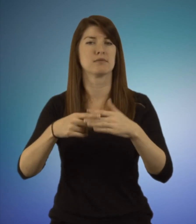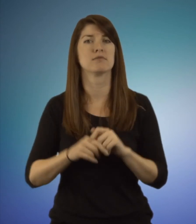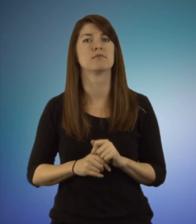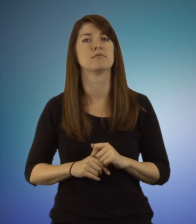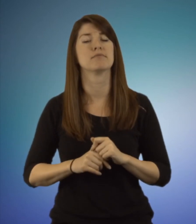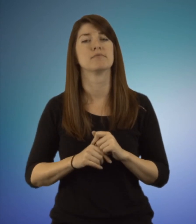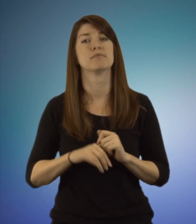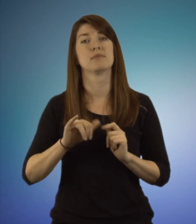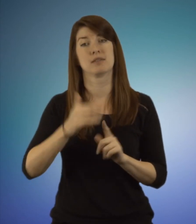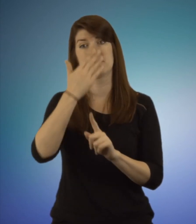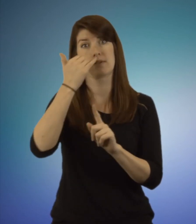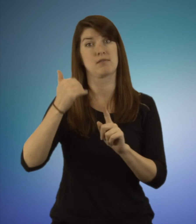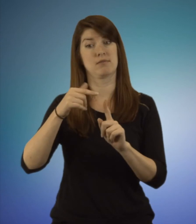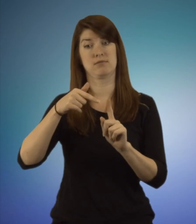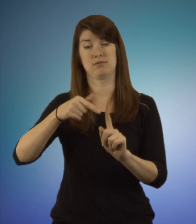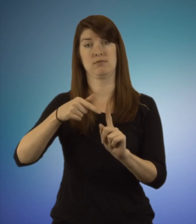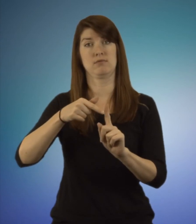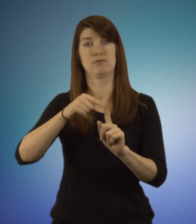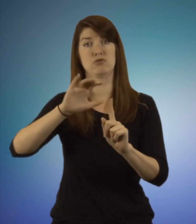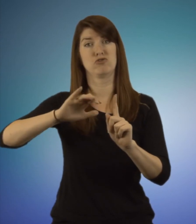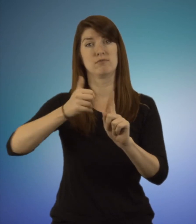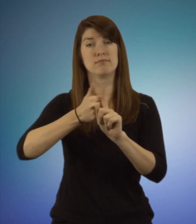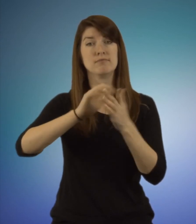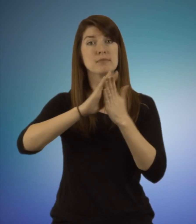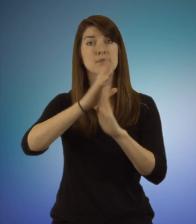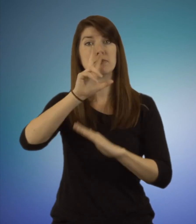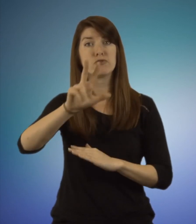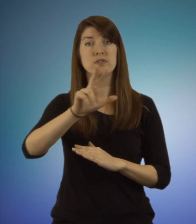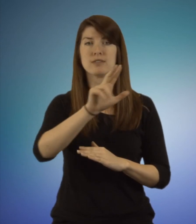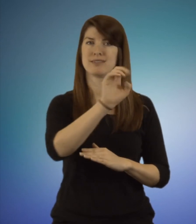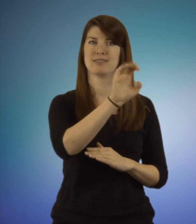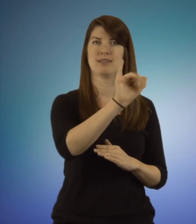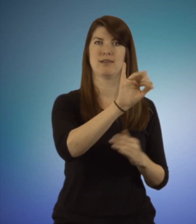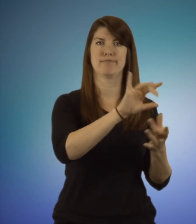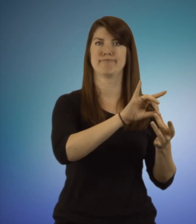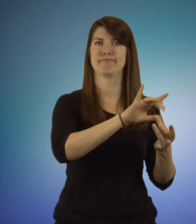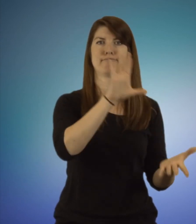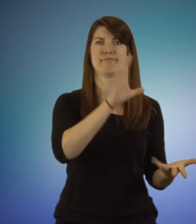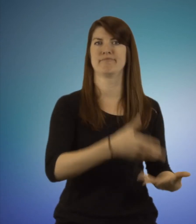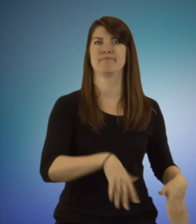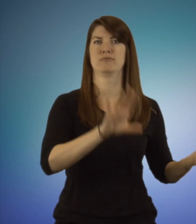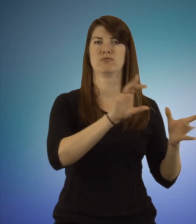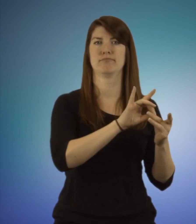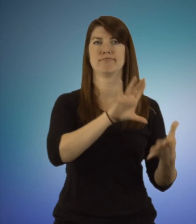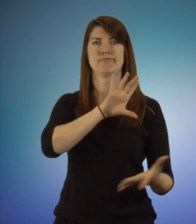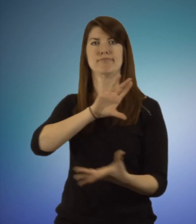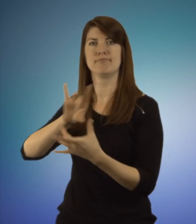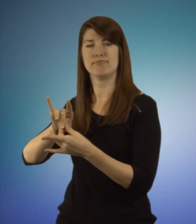finalizados por lo que es pertinente estar preparado y cumplir estos pasos a medida que